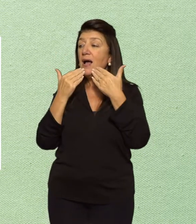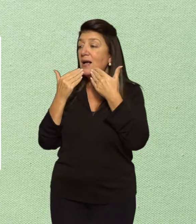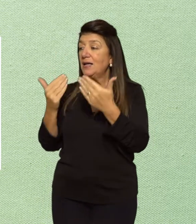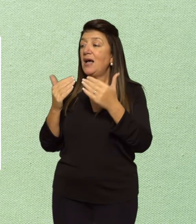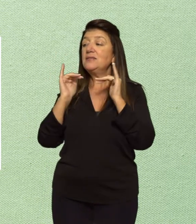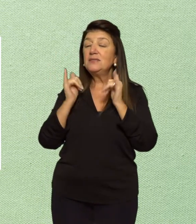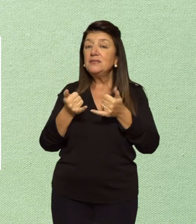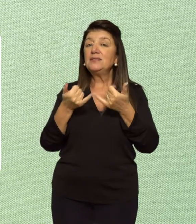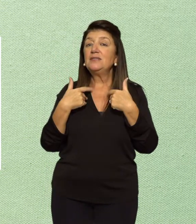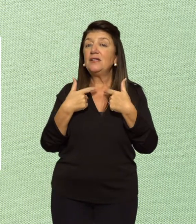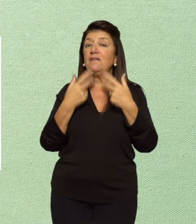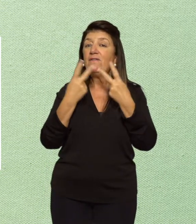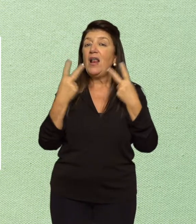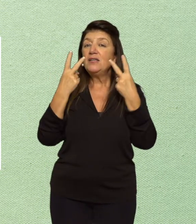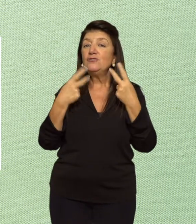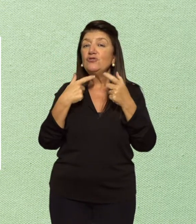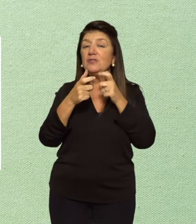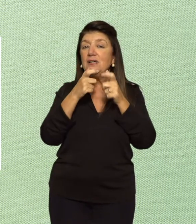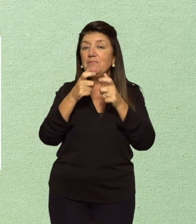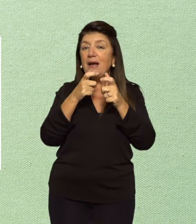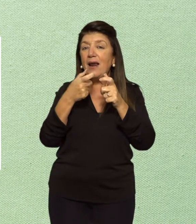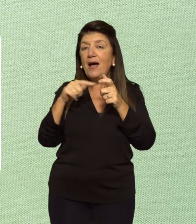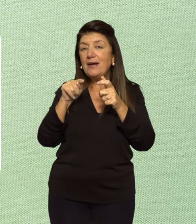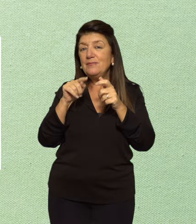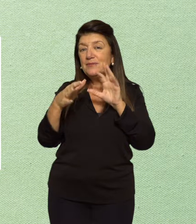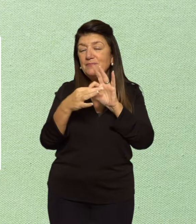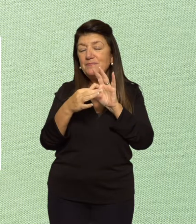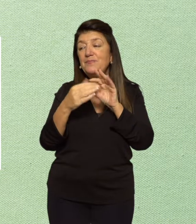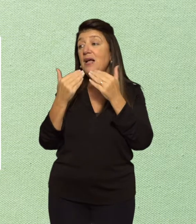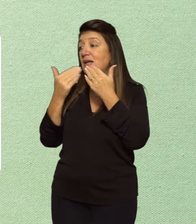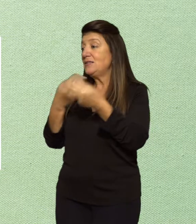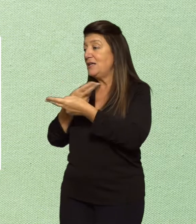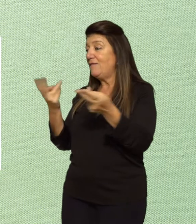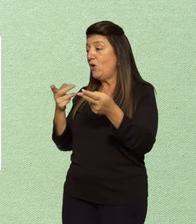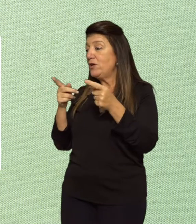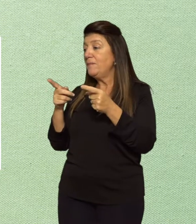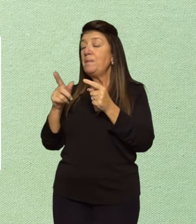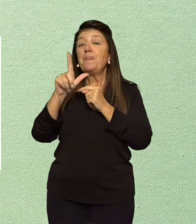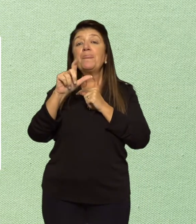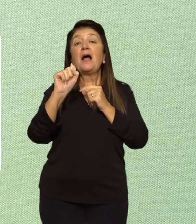poter parlare di cose a noi care. -Grazie a voi. Laura è psicologa psicoterapeuta, Mattia